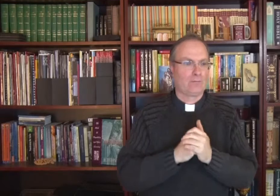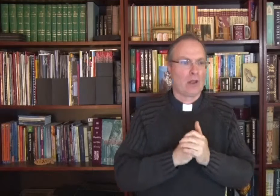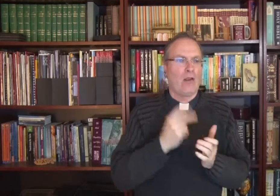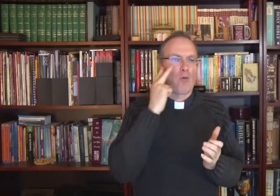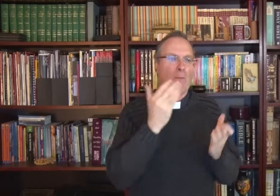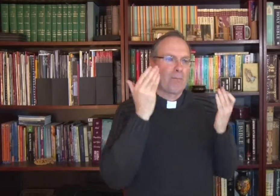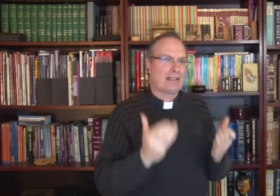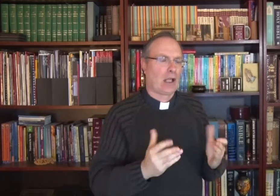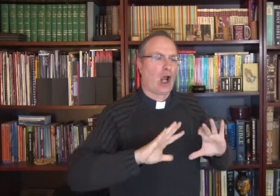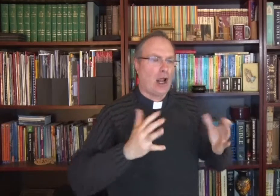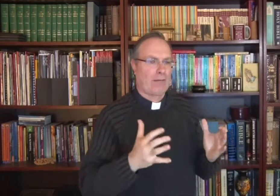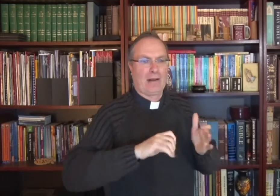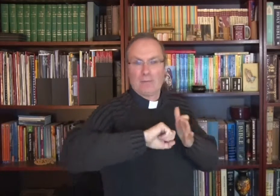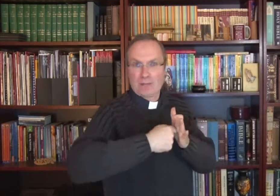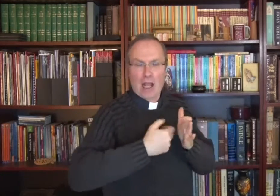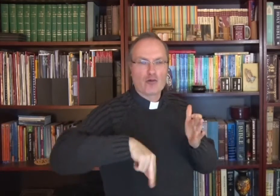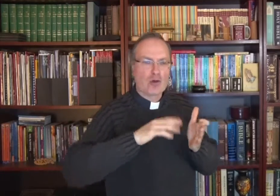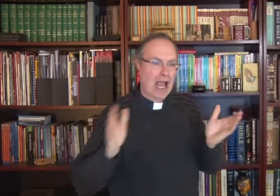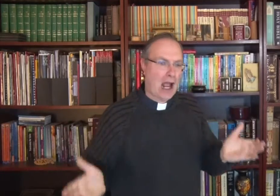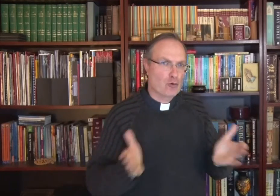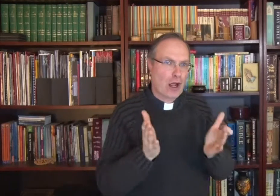Voyons maintenant comment Pierre nous encourage